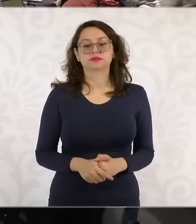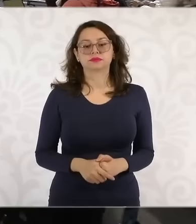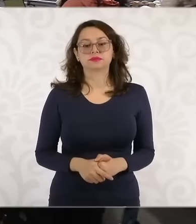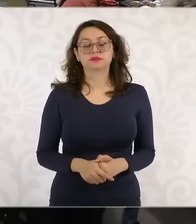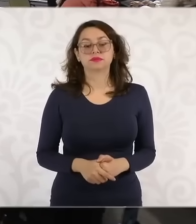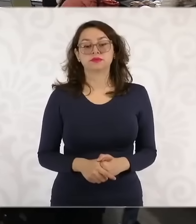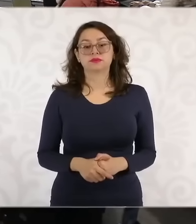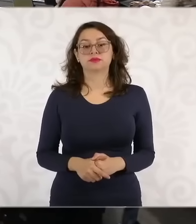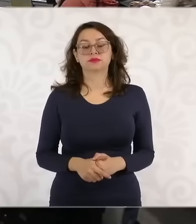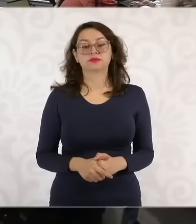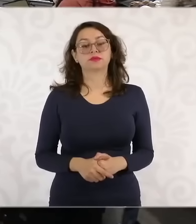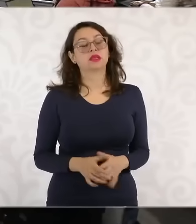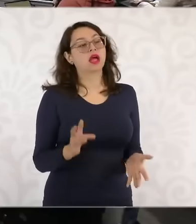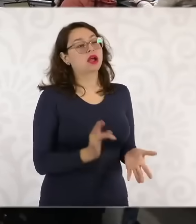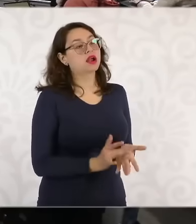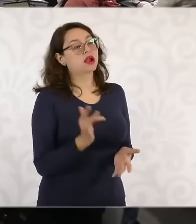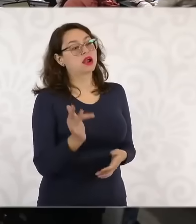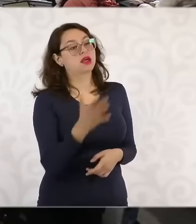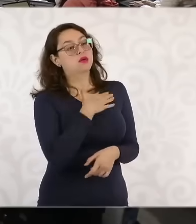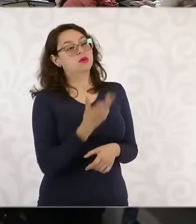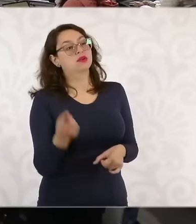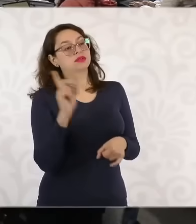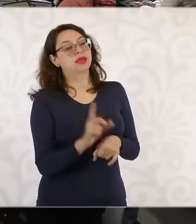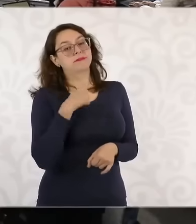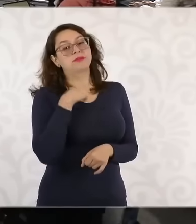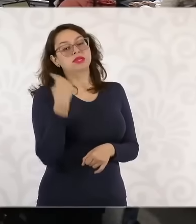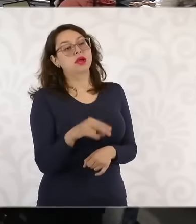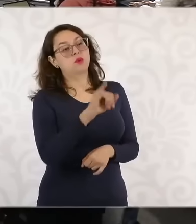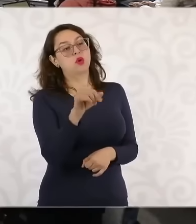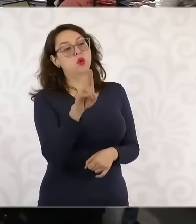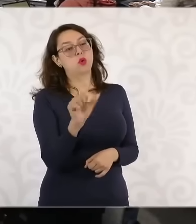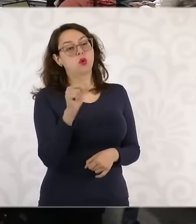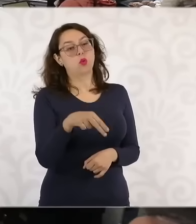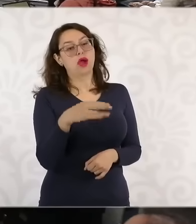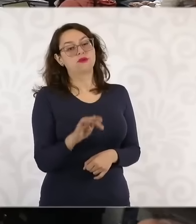Gracias. Muy buenos días, Juan Fierro del periódicotiempo.com.mx y Puentelibre MX en